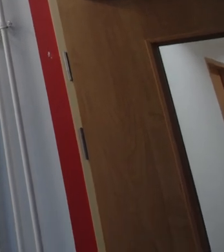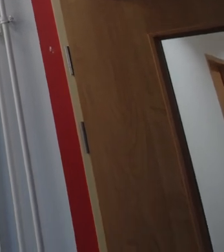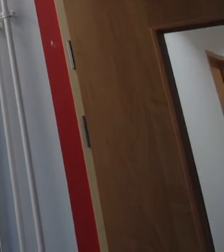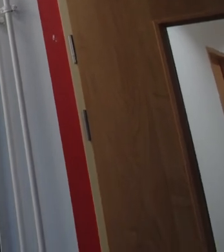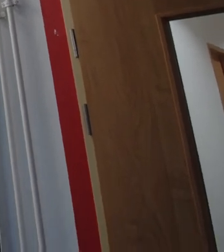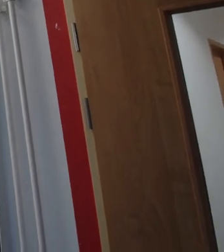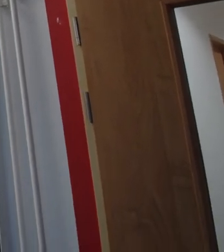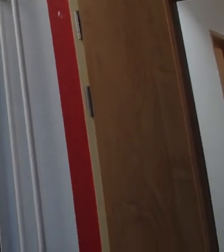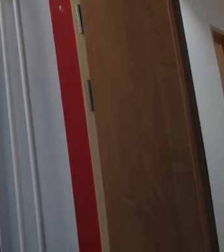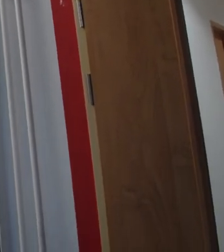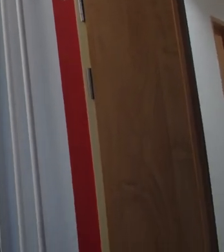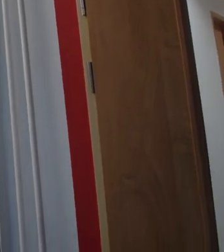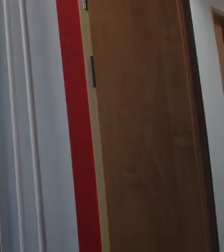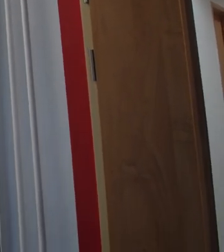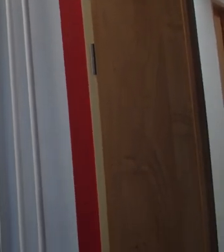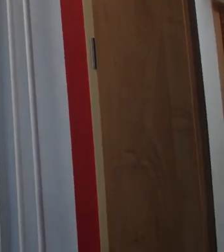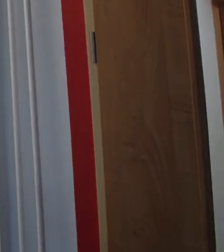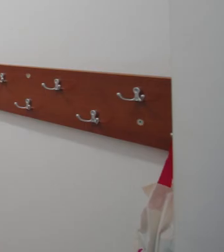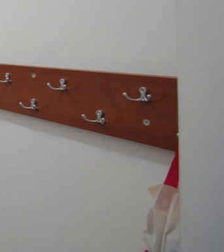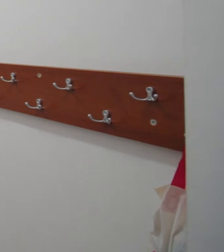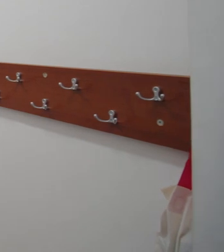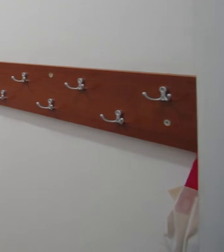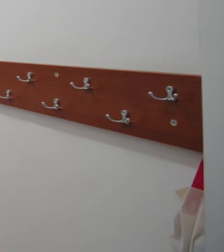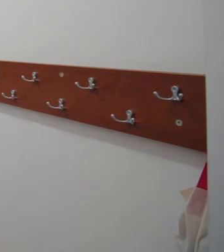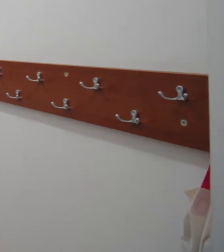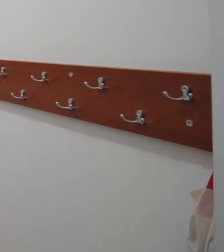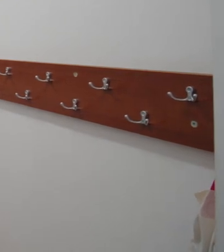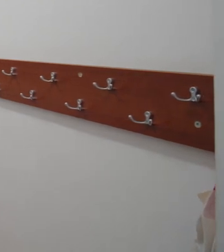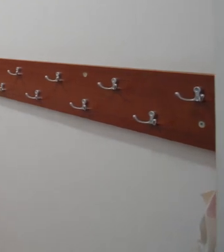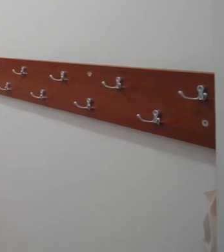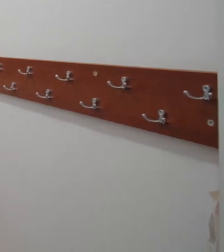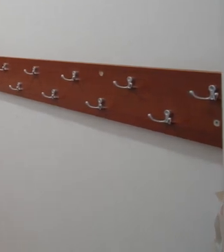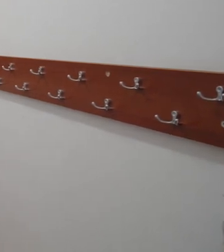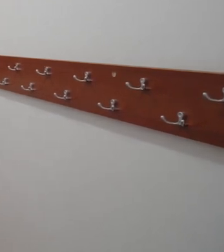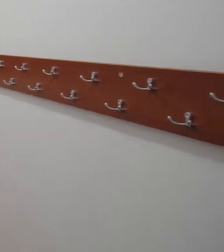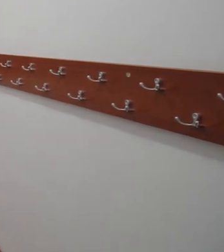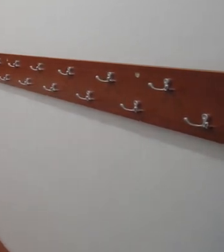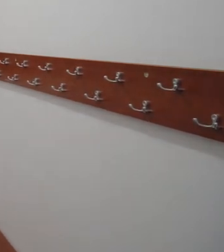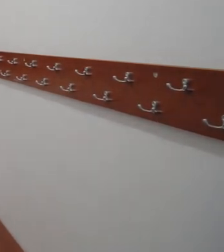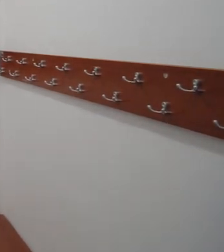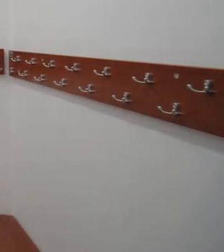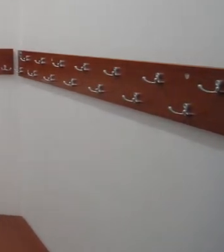Na początku biurko gospodarza, gospodyni domu. W głębi, po prawej stronie, wąskie pomieszczenie z wieszakami na ścianie.